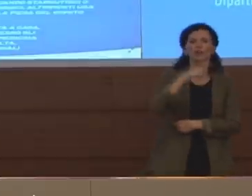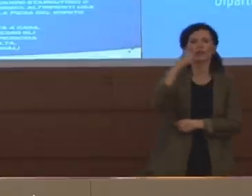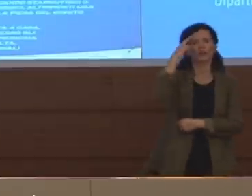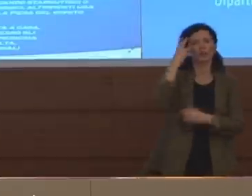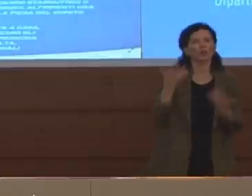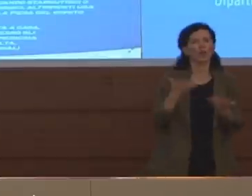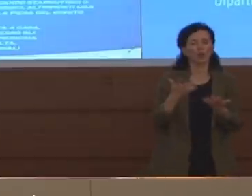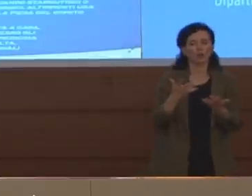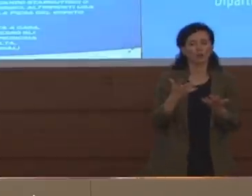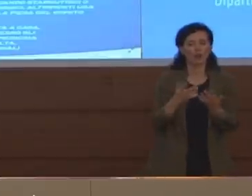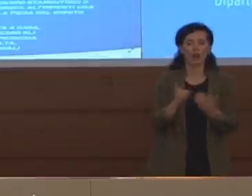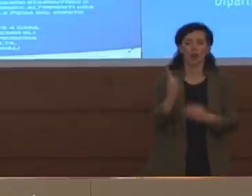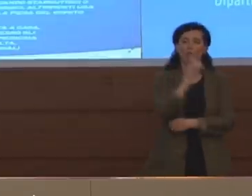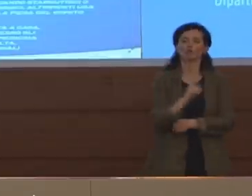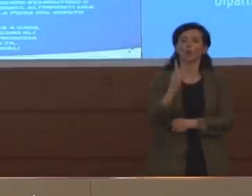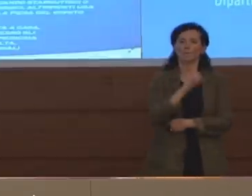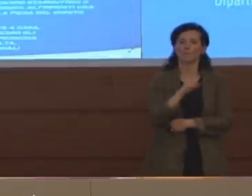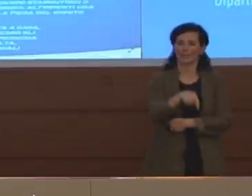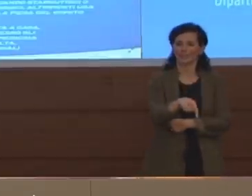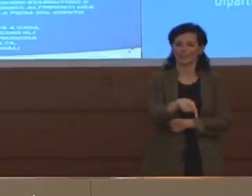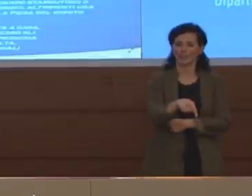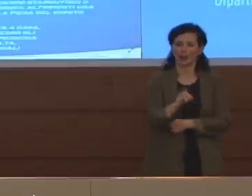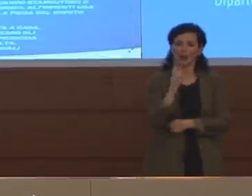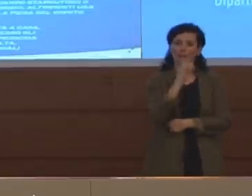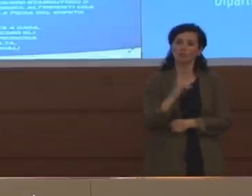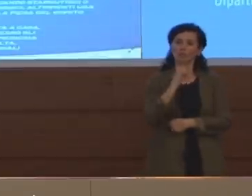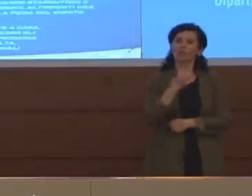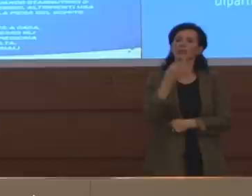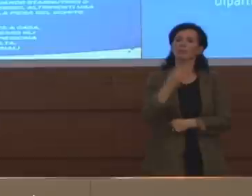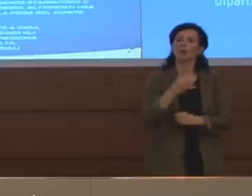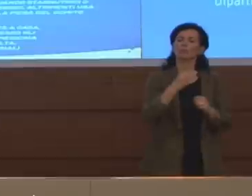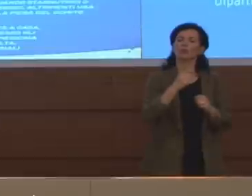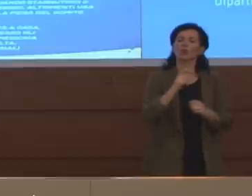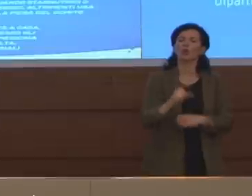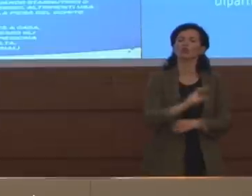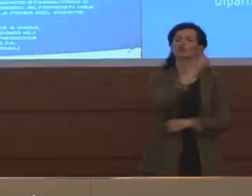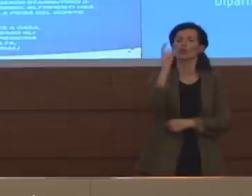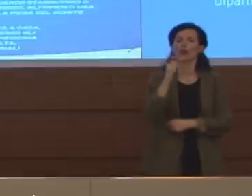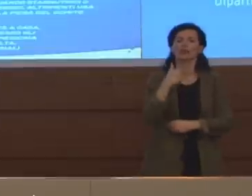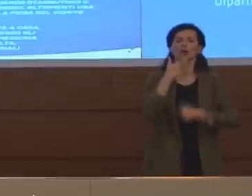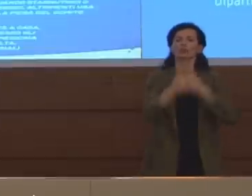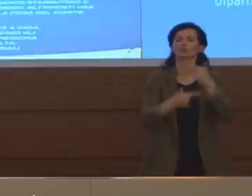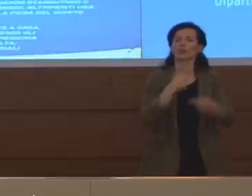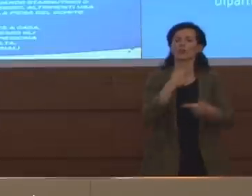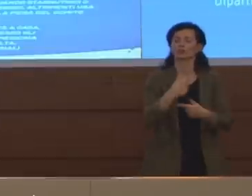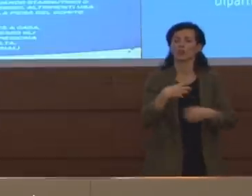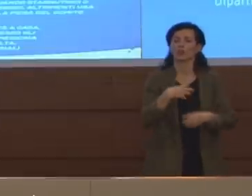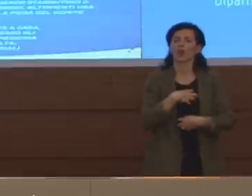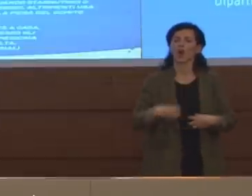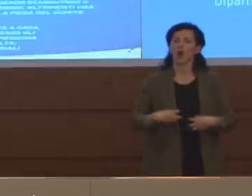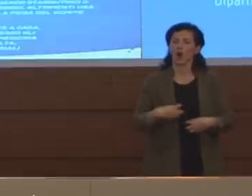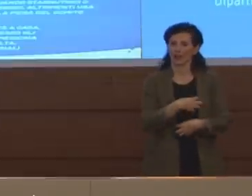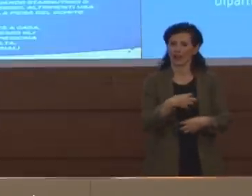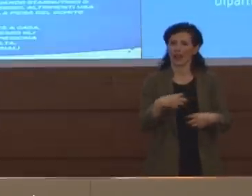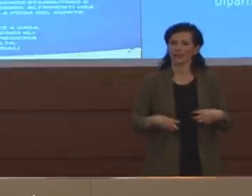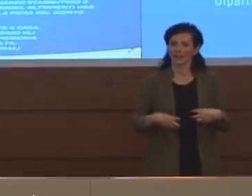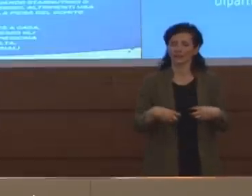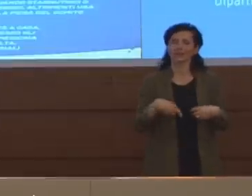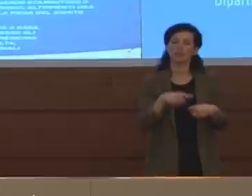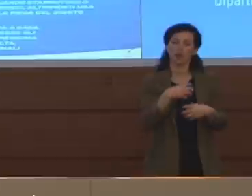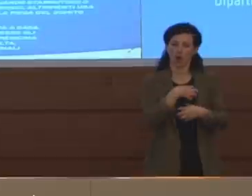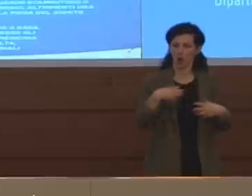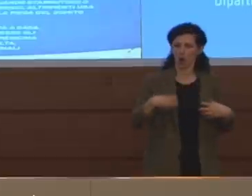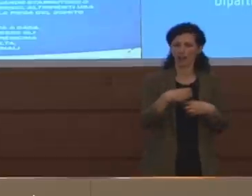la giornata per la donazione di organi e tessuti. E credo che questi numeri che